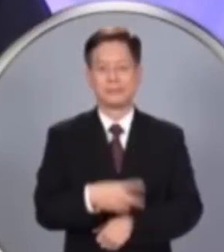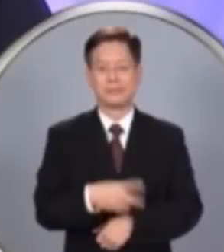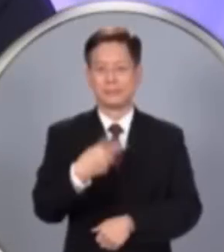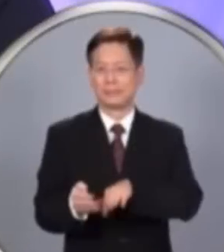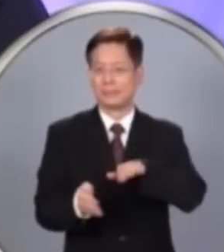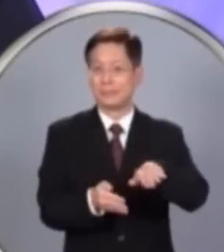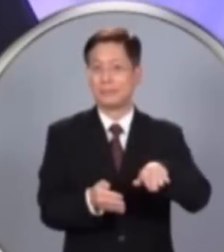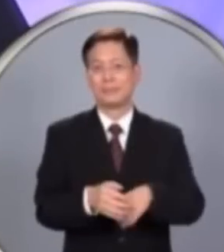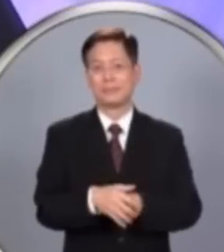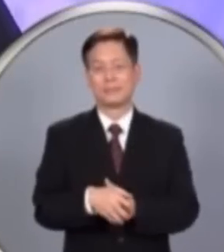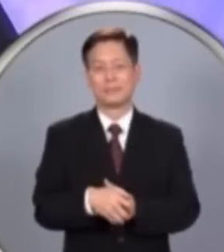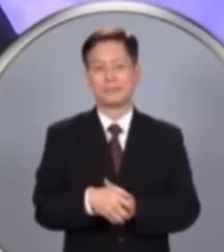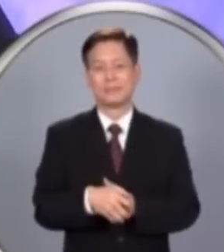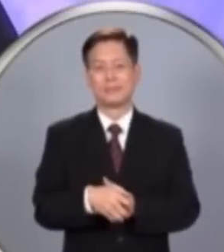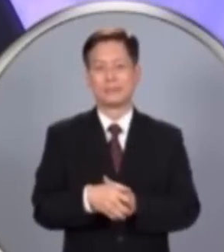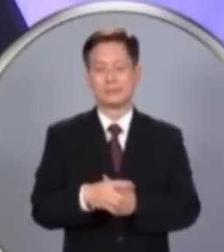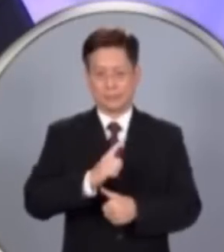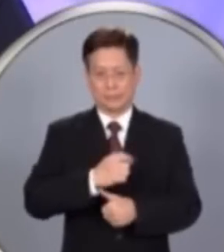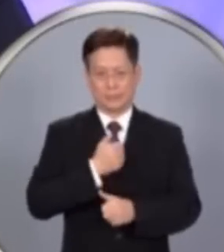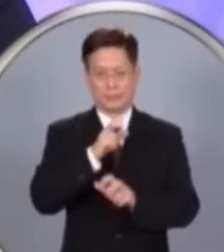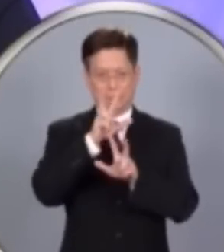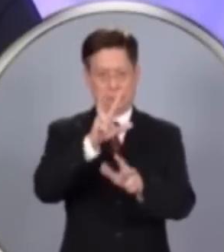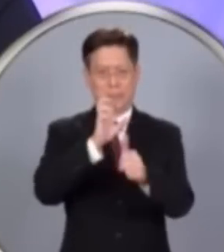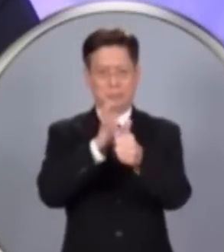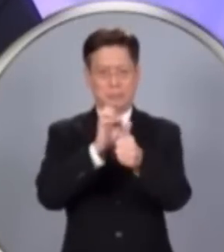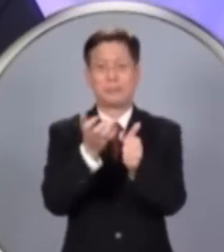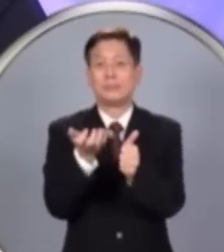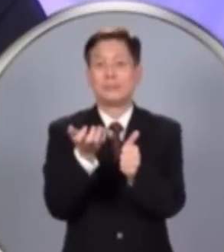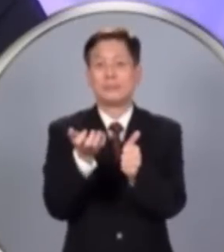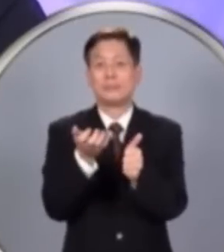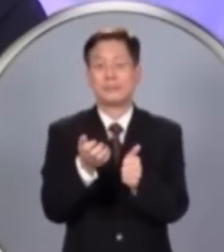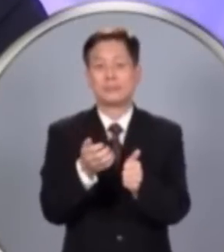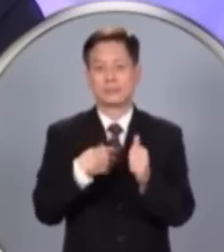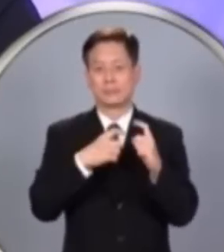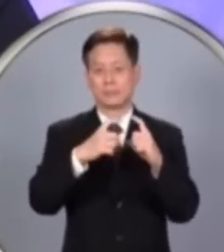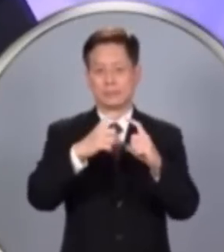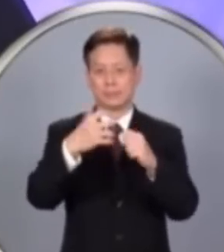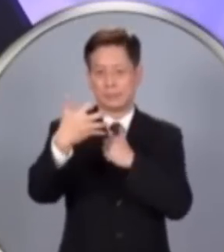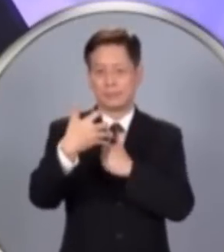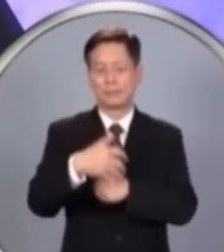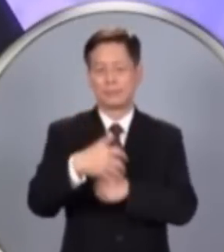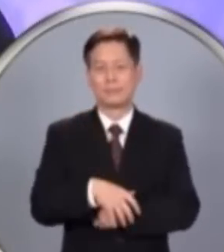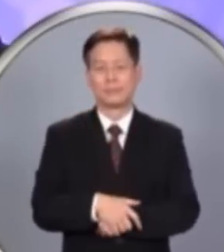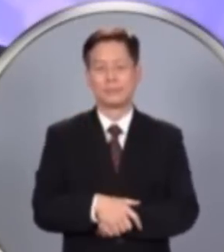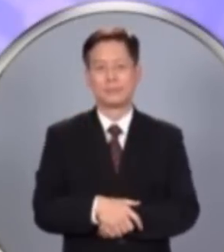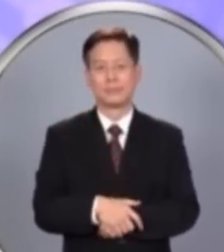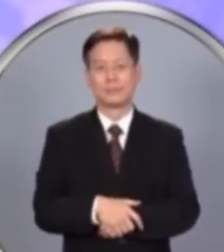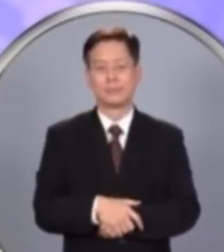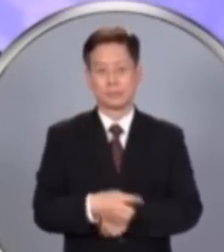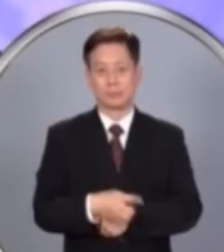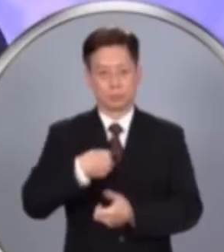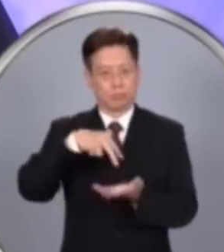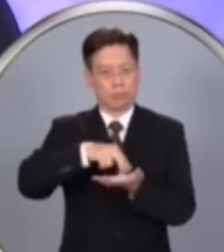我要很針對的回答剛才的問題 我們的立場很明確